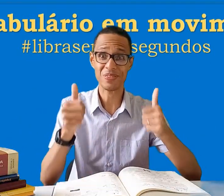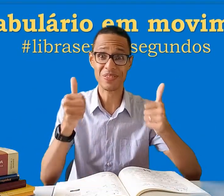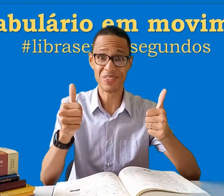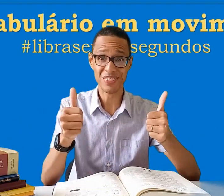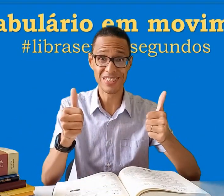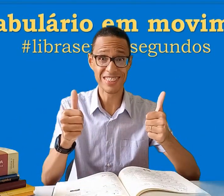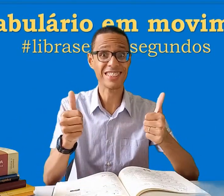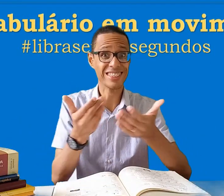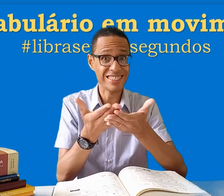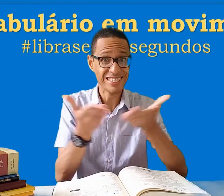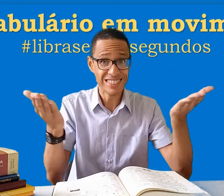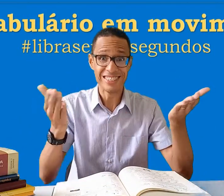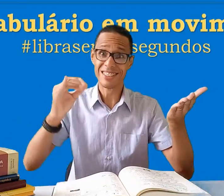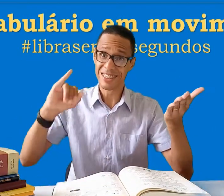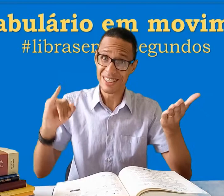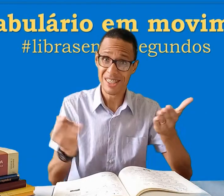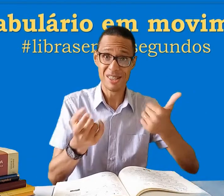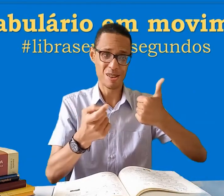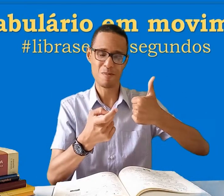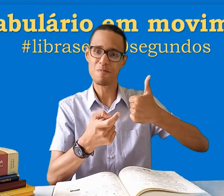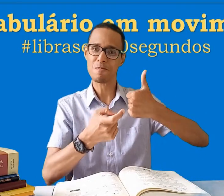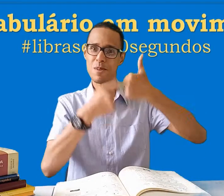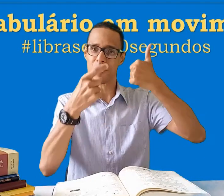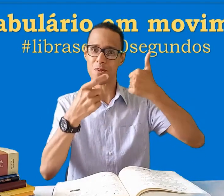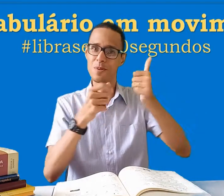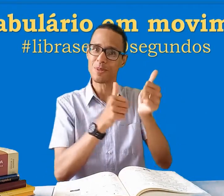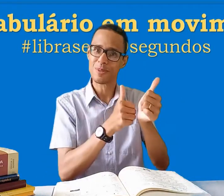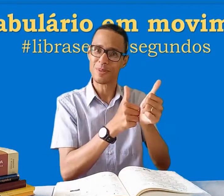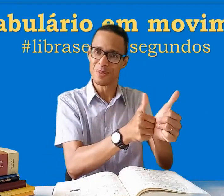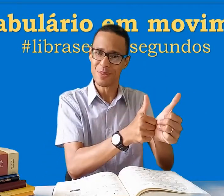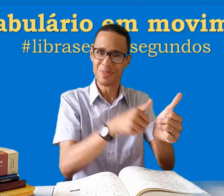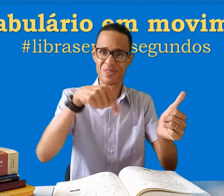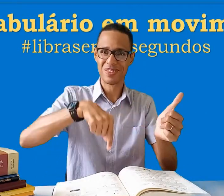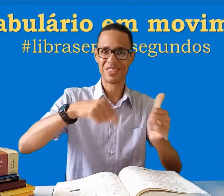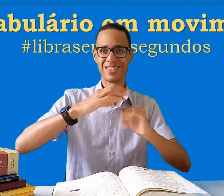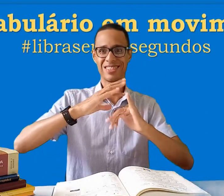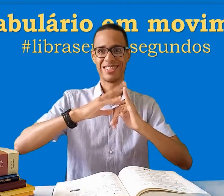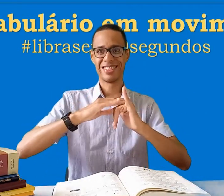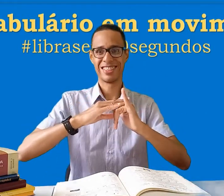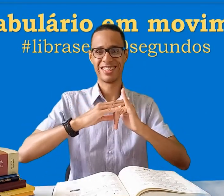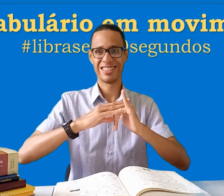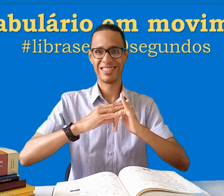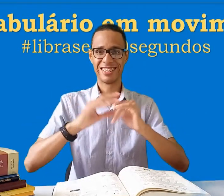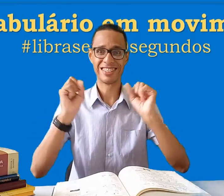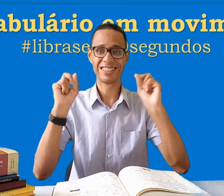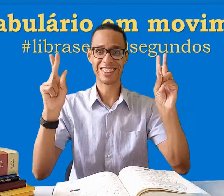Portanto, já deixe seu Like e siga-me aqui no Canal.